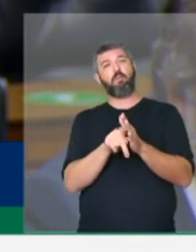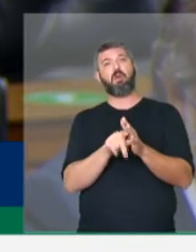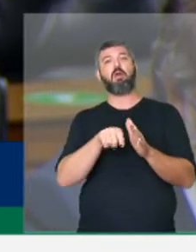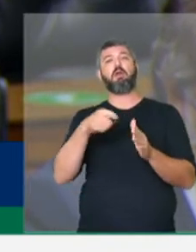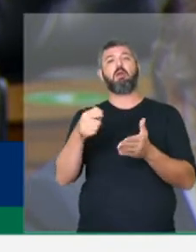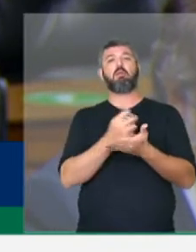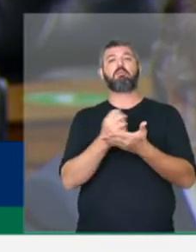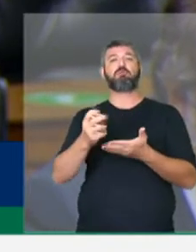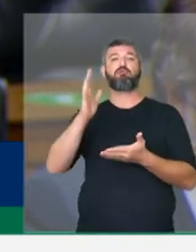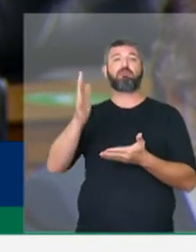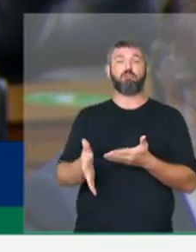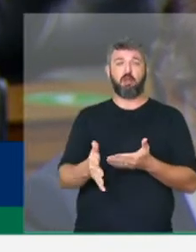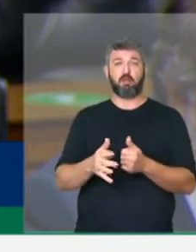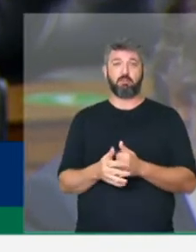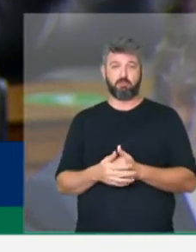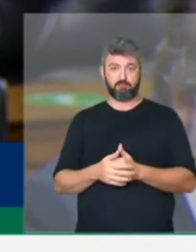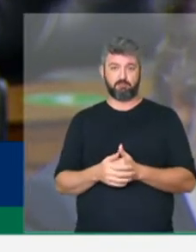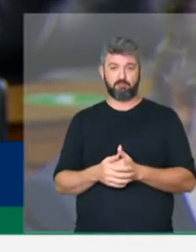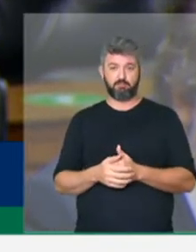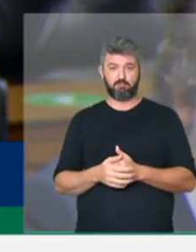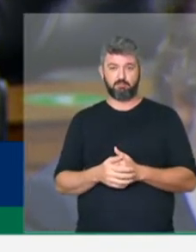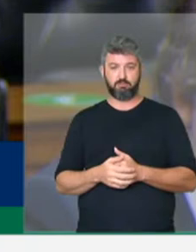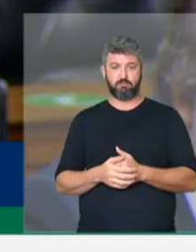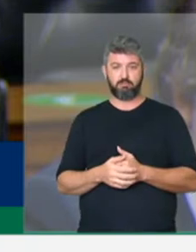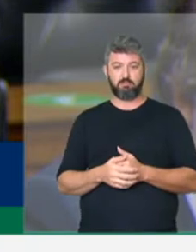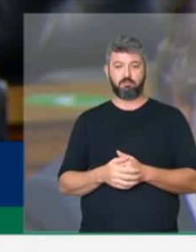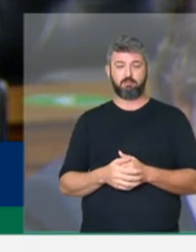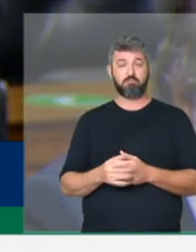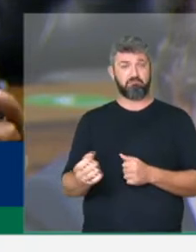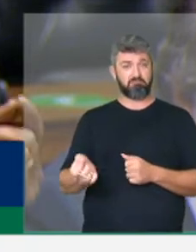PORTANTO FCTS O VOTO É SIM. -- [PRESIDENTE]: EM VOTAÇÃO, AQUELES QUE FOREM PELA APROVAÇÃO PERMANEÇAM